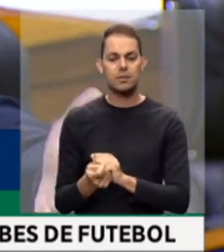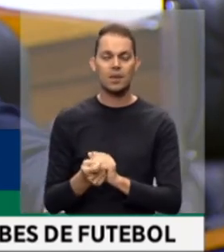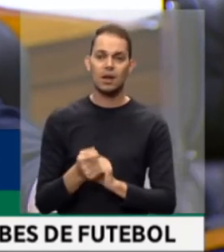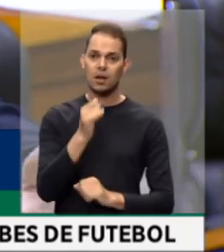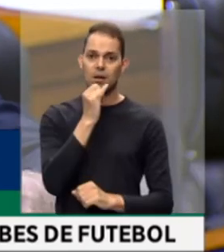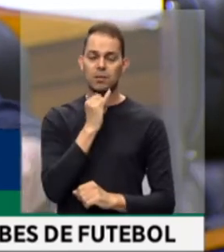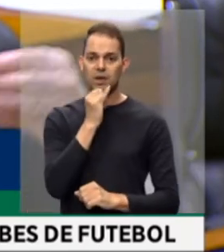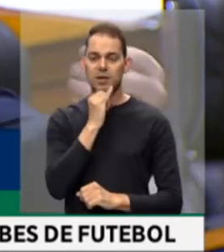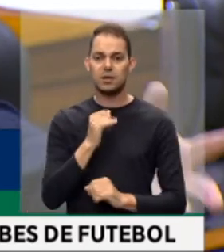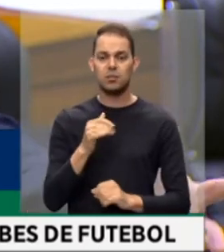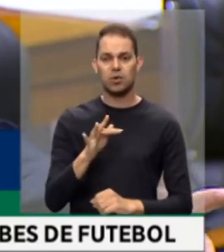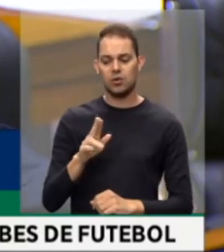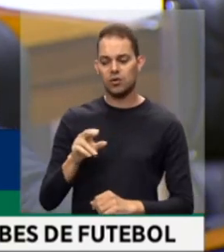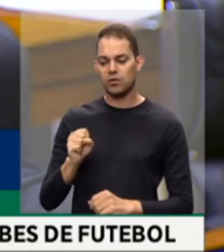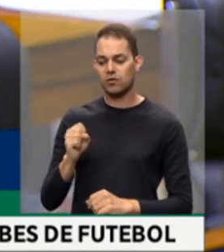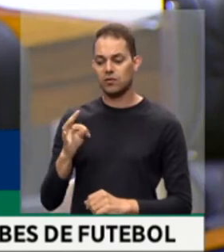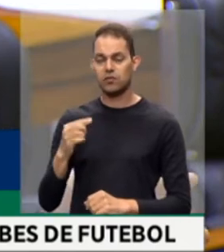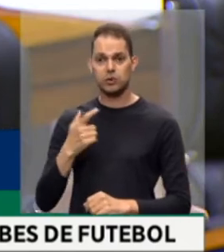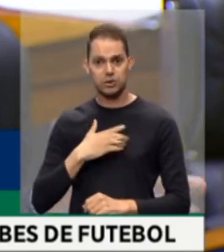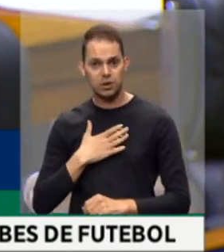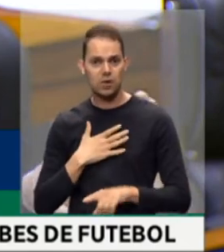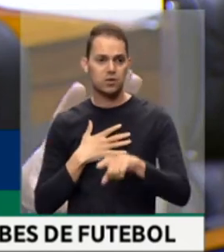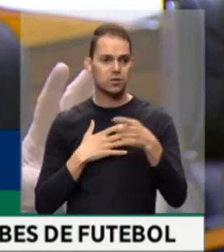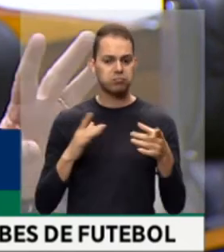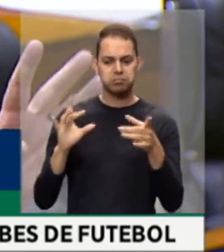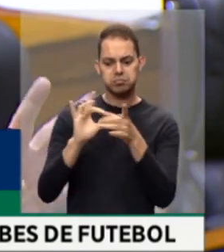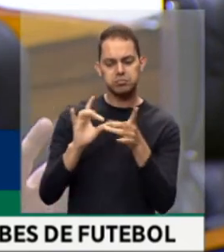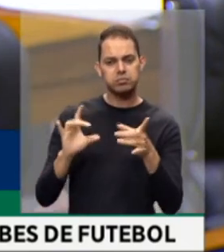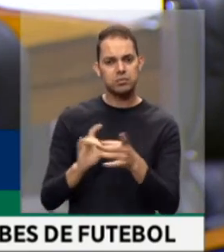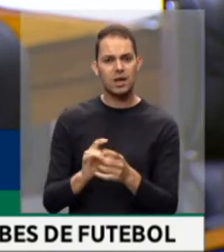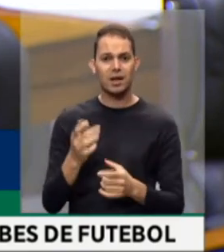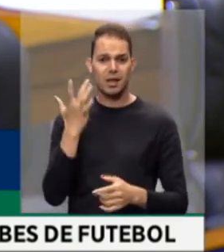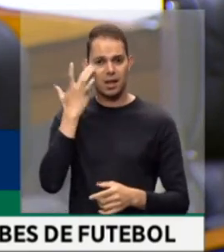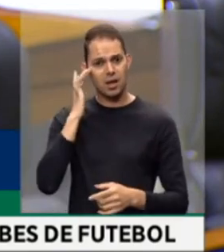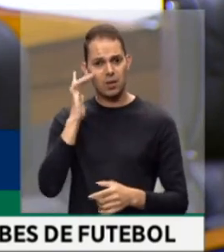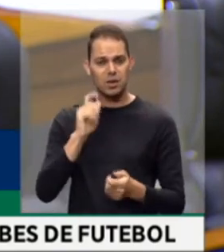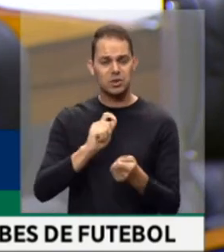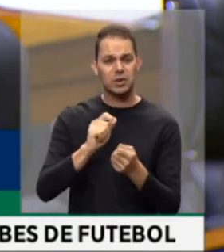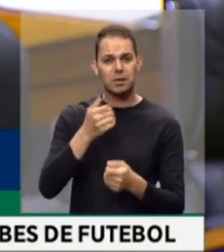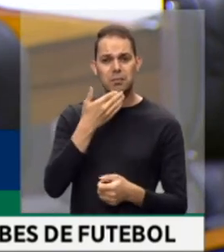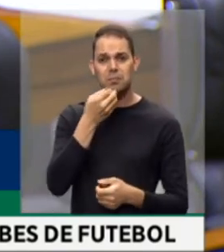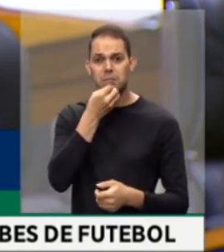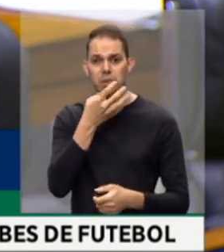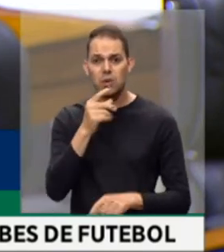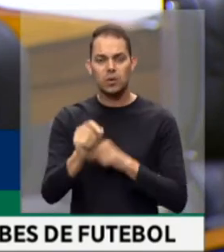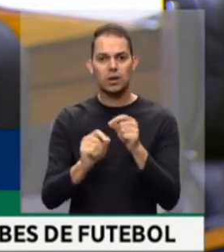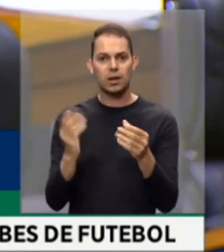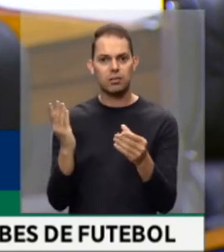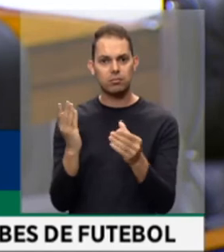AMBIENTE PARA A GENTE TRABALHAR UMA SOLUÇÃO ADEQUADA. O NOSSO, POR EXEMPLO, TRATA DO FUST. O OUTRO TRATA DE OUTRA COISA, LÁ VAI. EU ACHO QUE SERIA